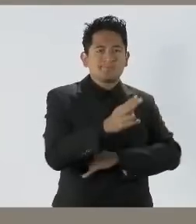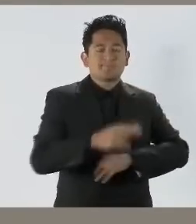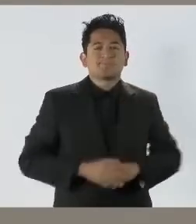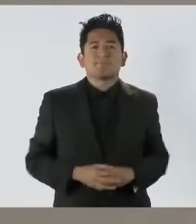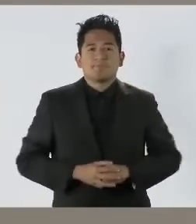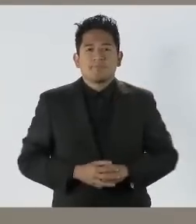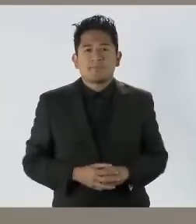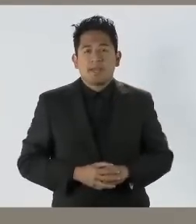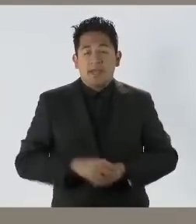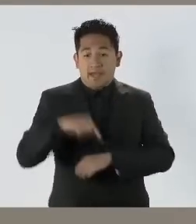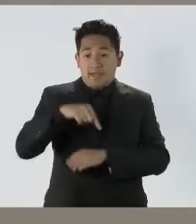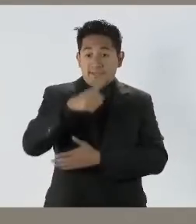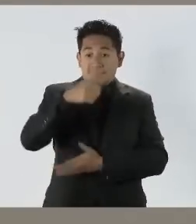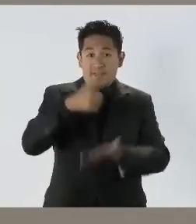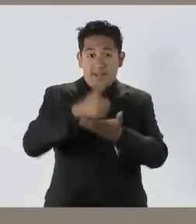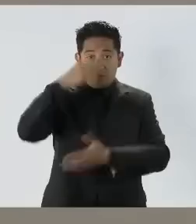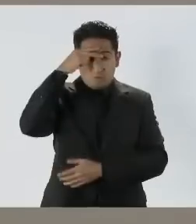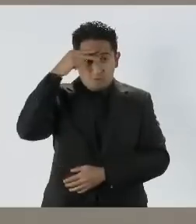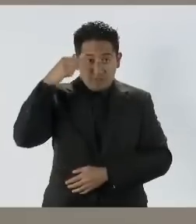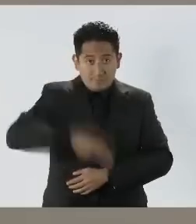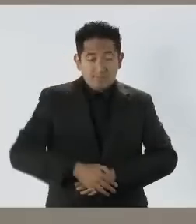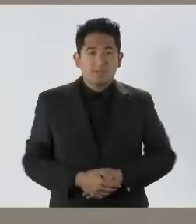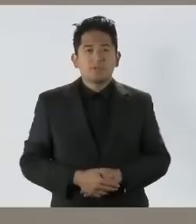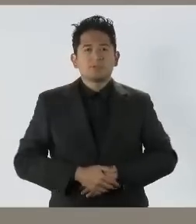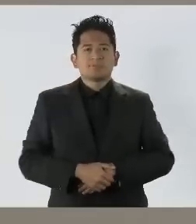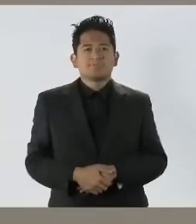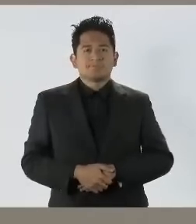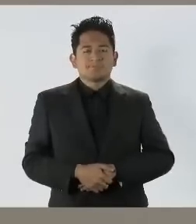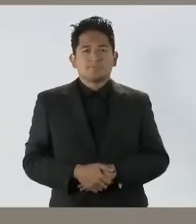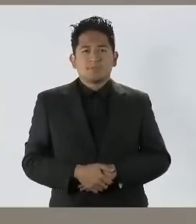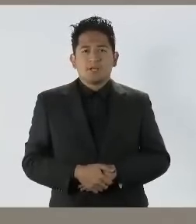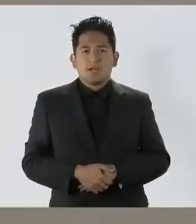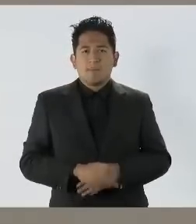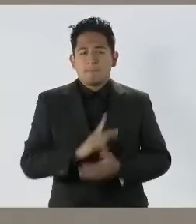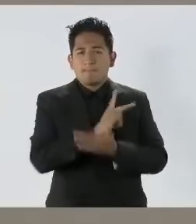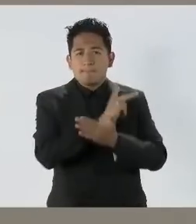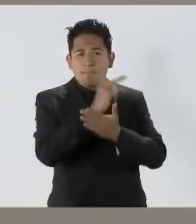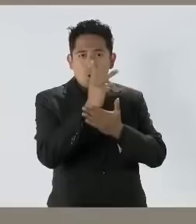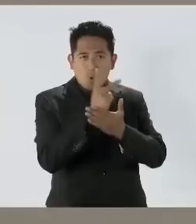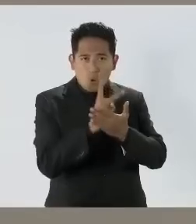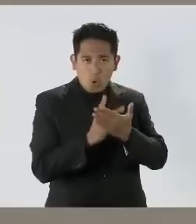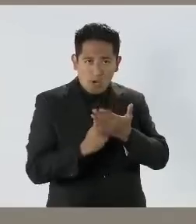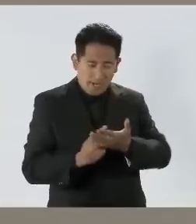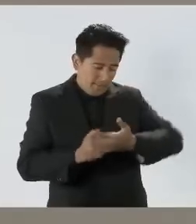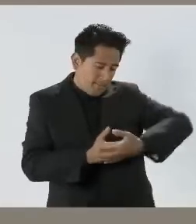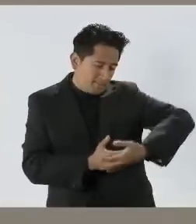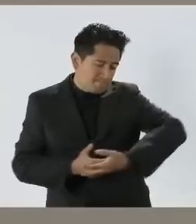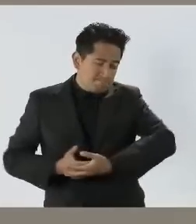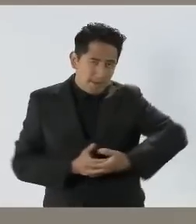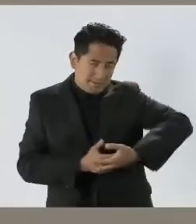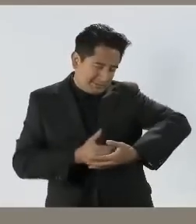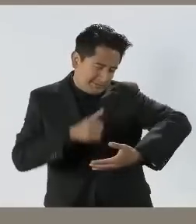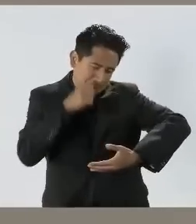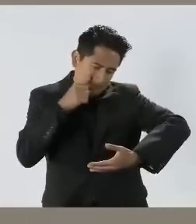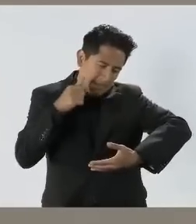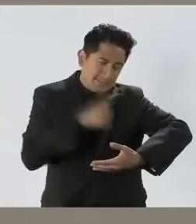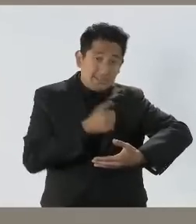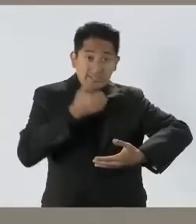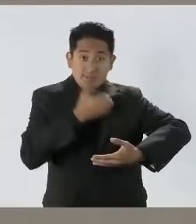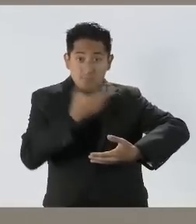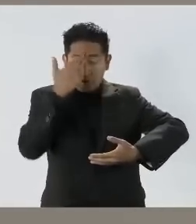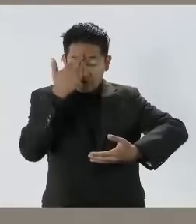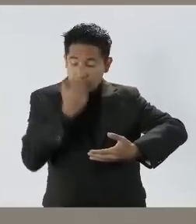la transformación apoyamos el programa desde la cuna por eso entregamos en estos 100 días